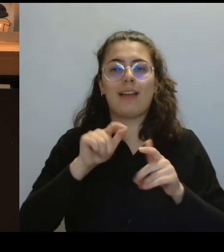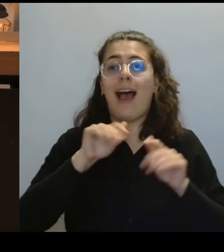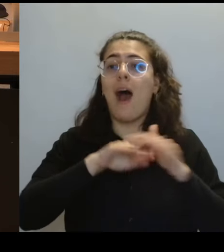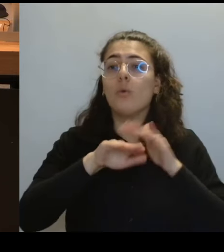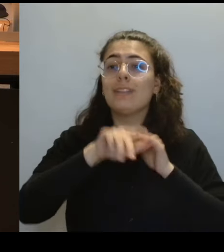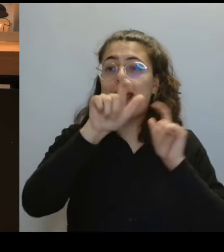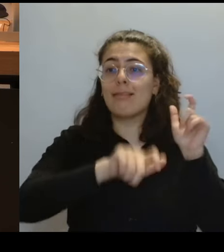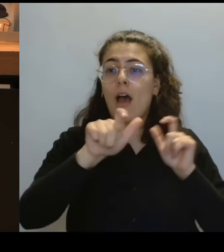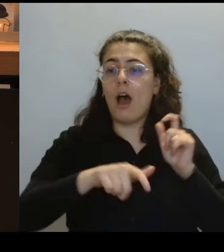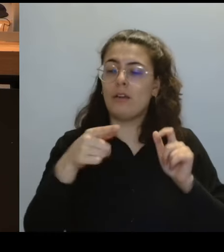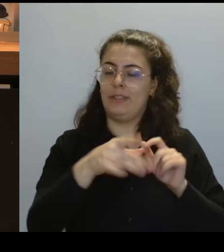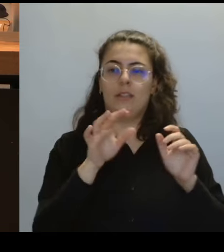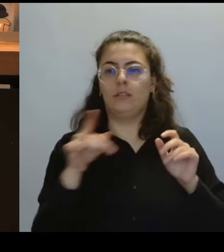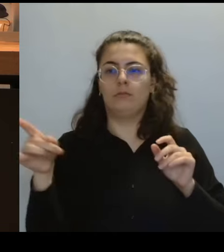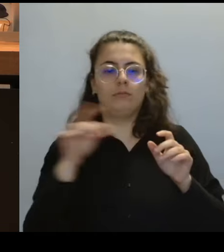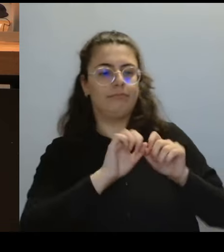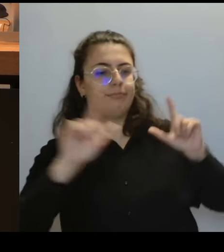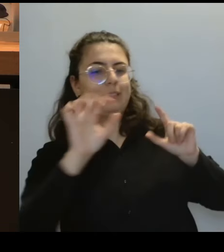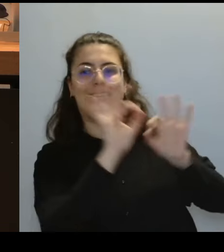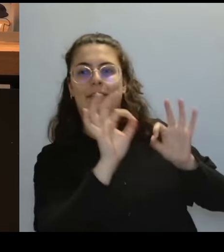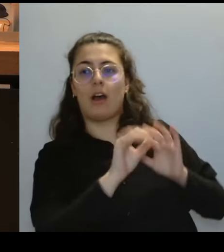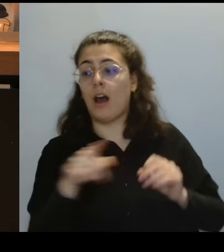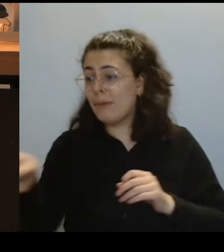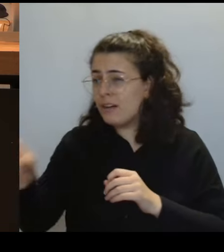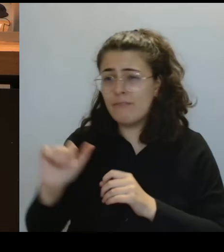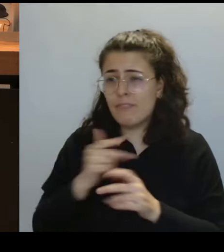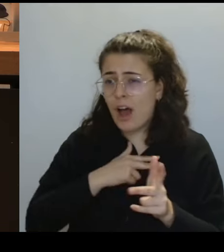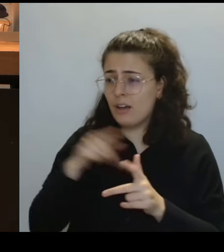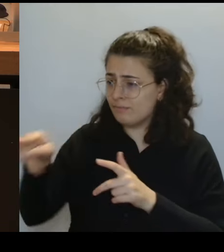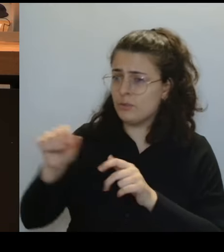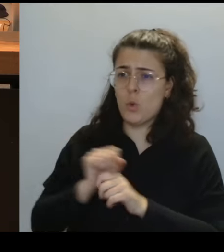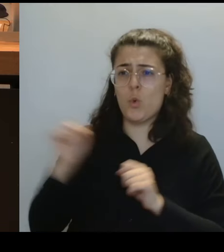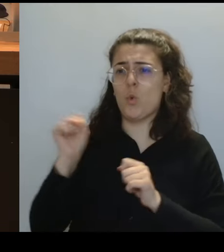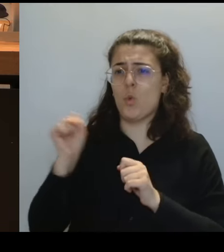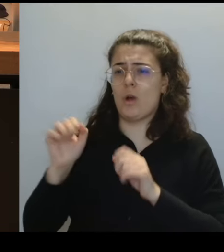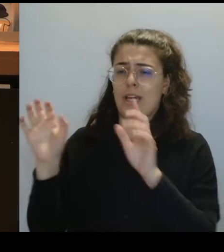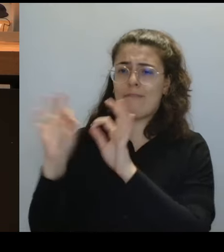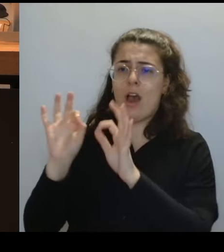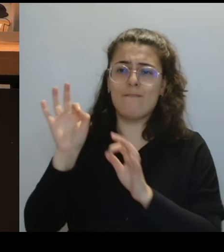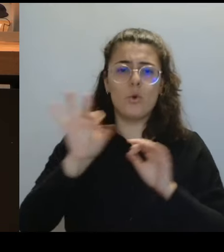größte Gefahr für unsere Demokratie, unsere Werte und unsere Sicherheit.